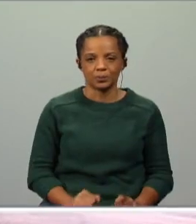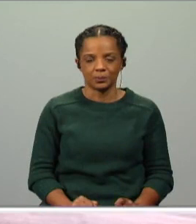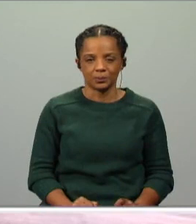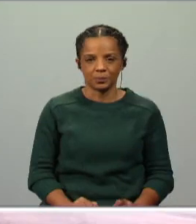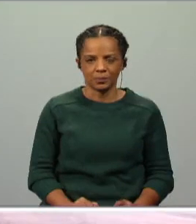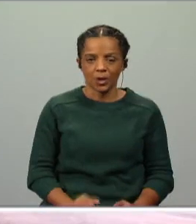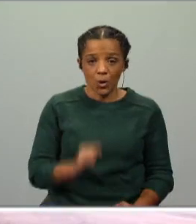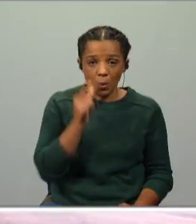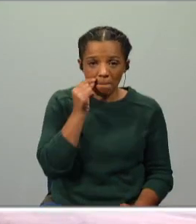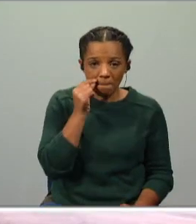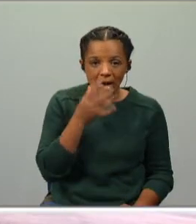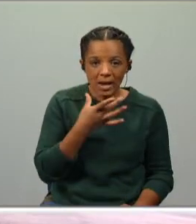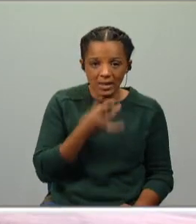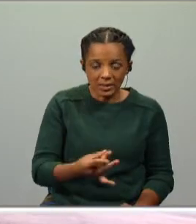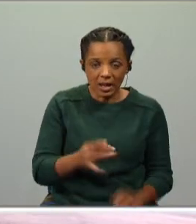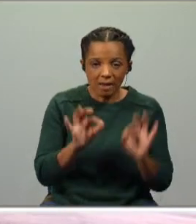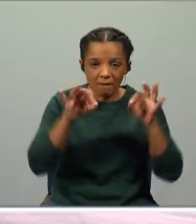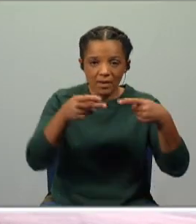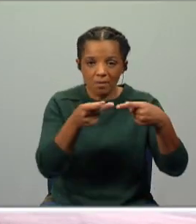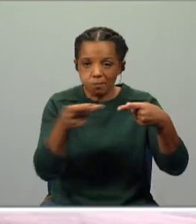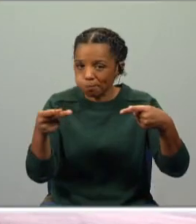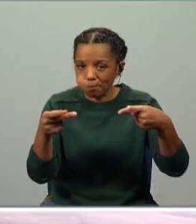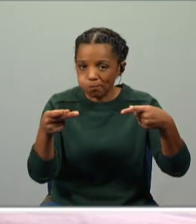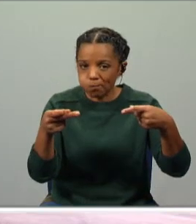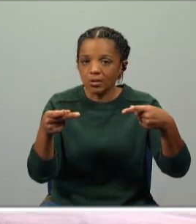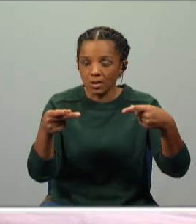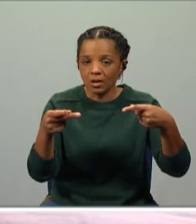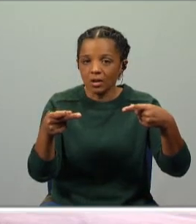ainda o pai natal não tinha terminado a frase Ah,